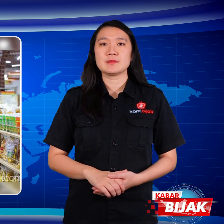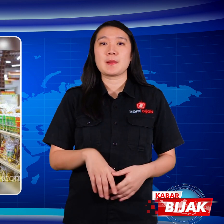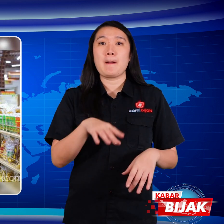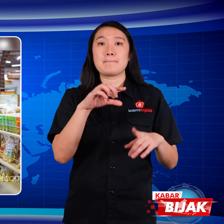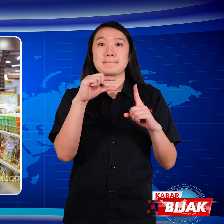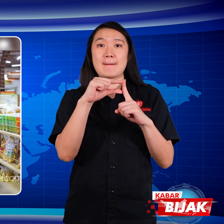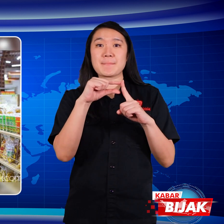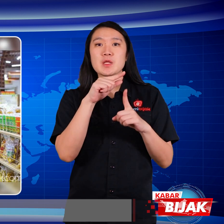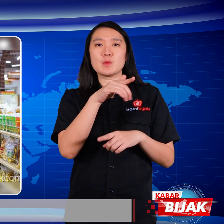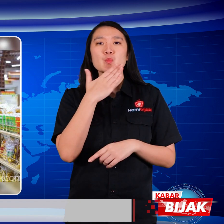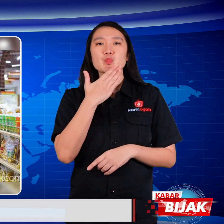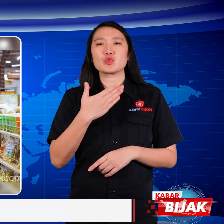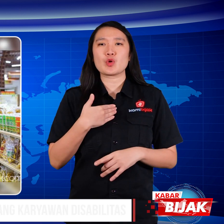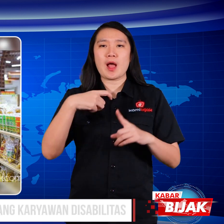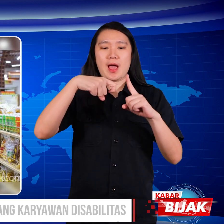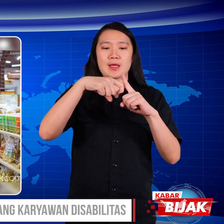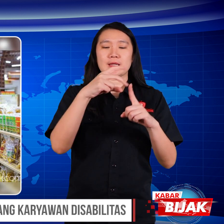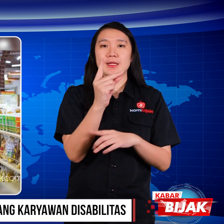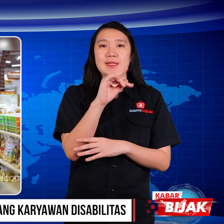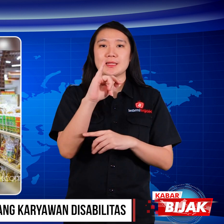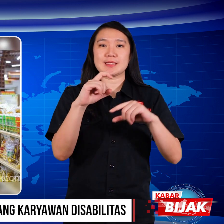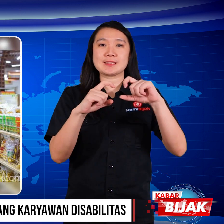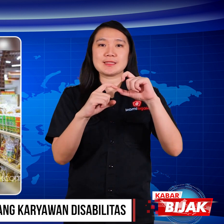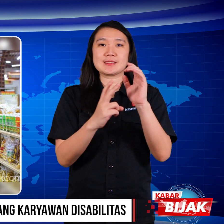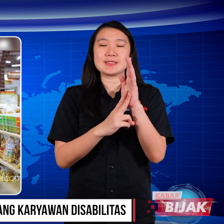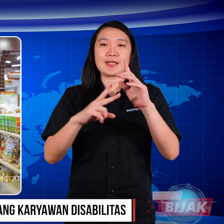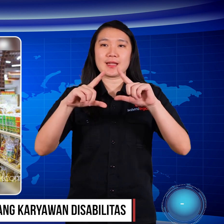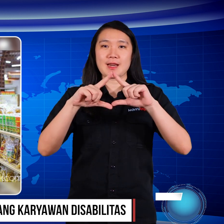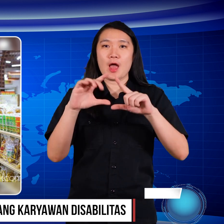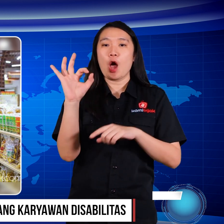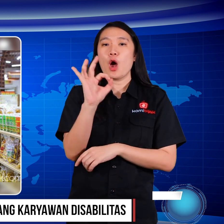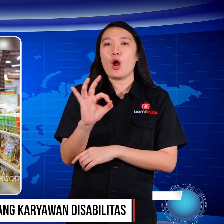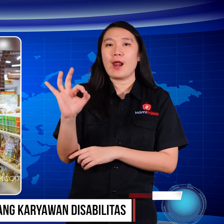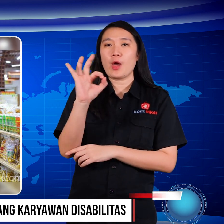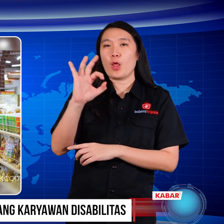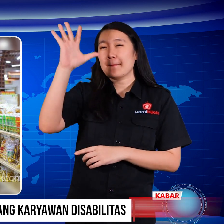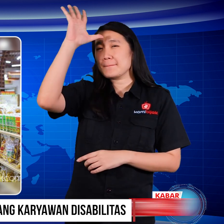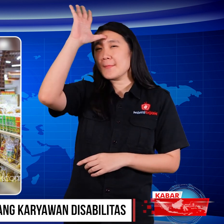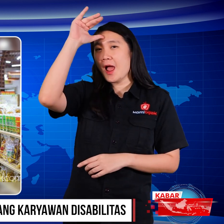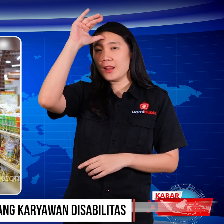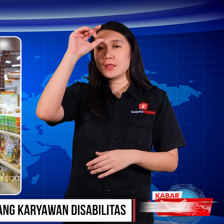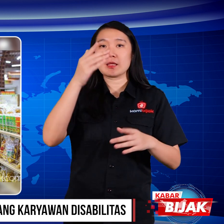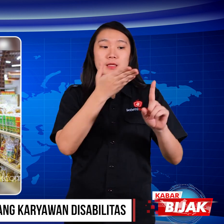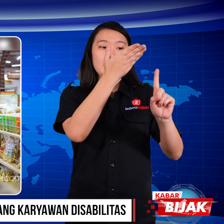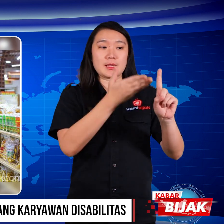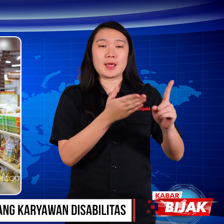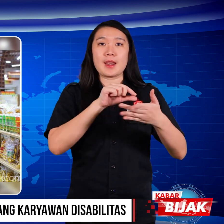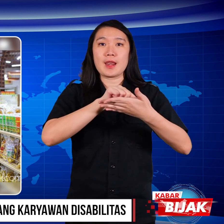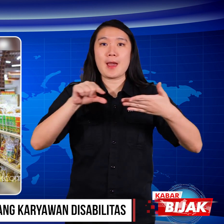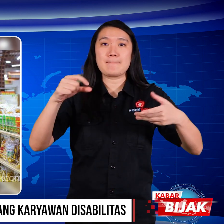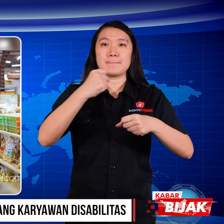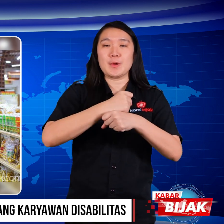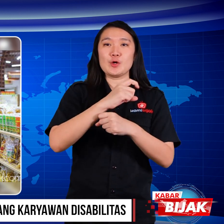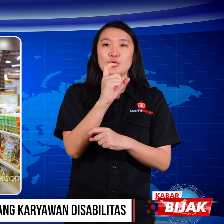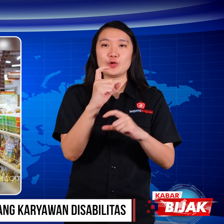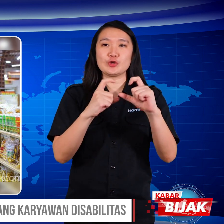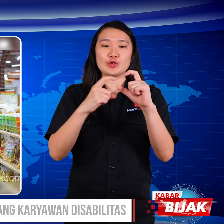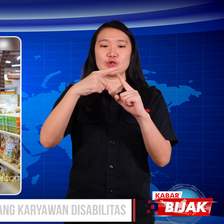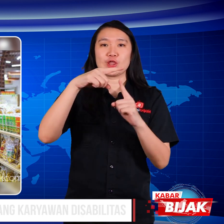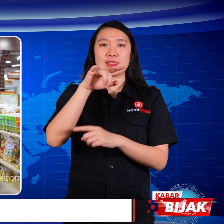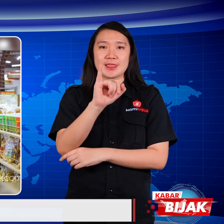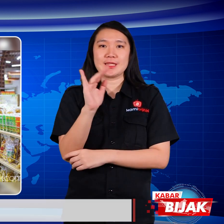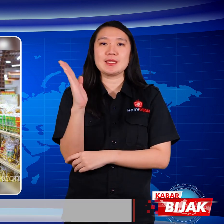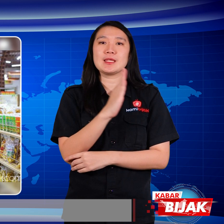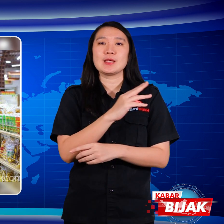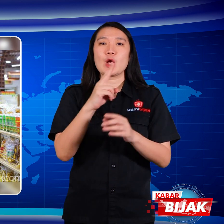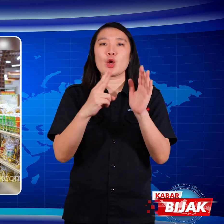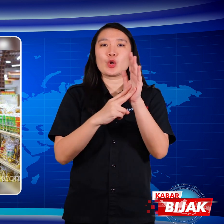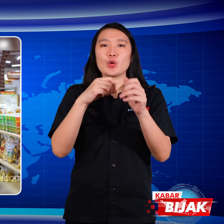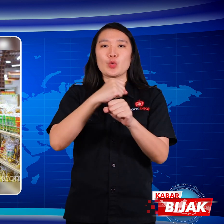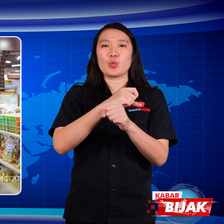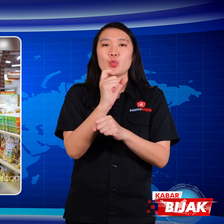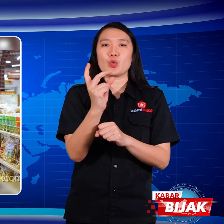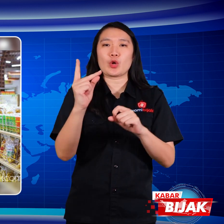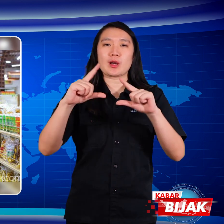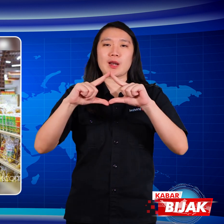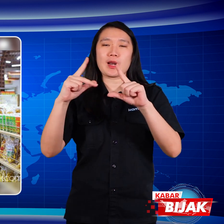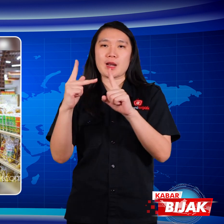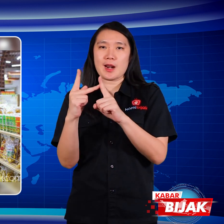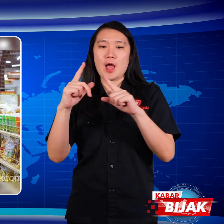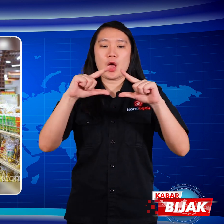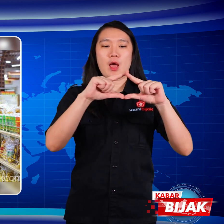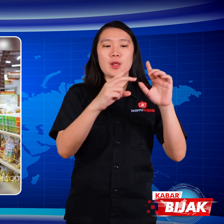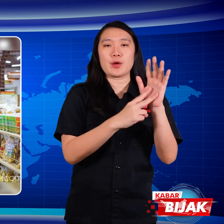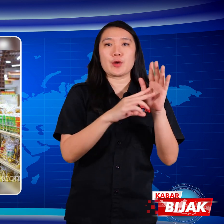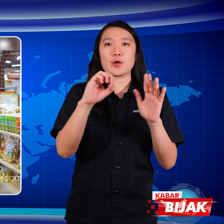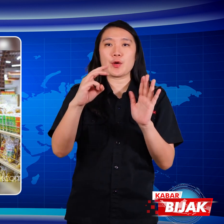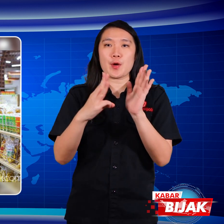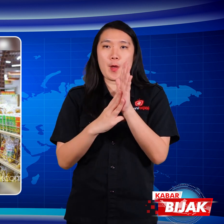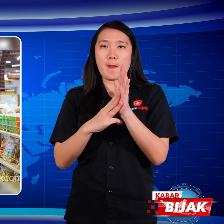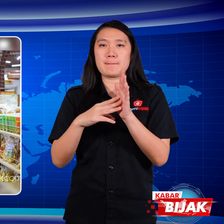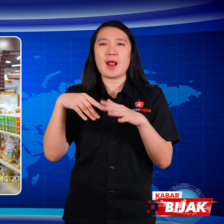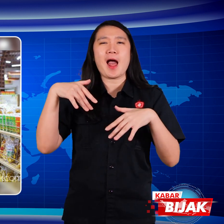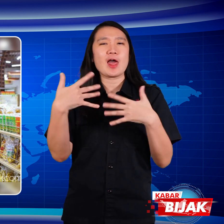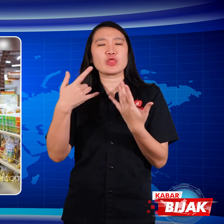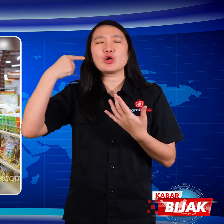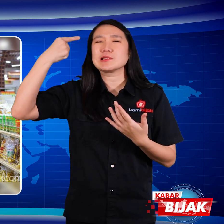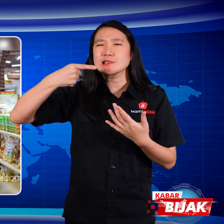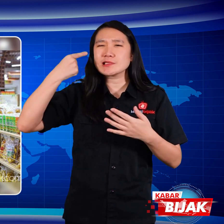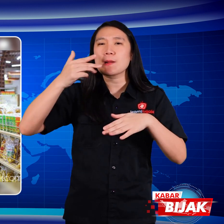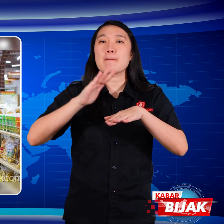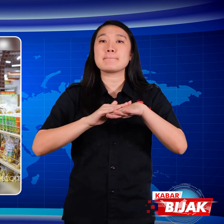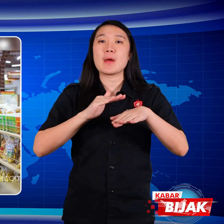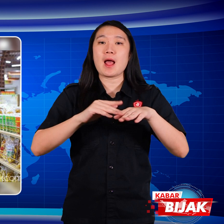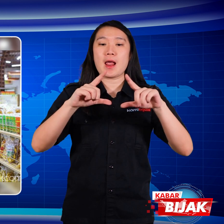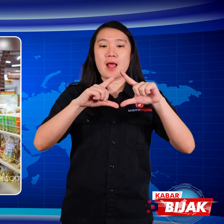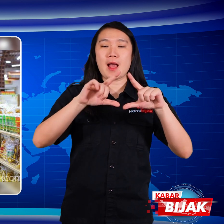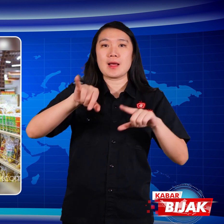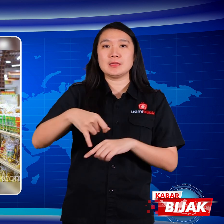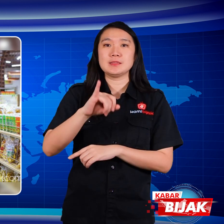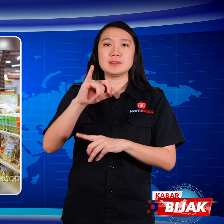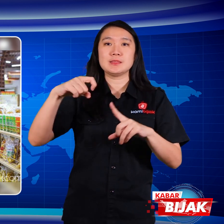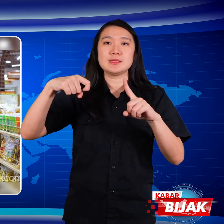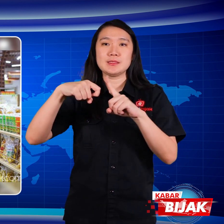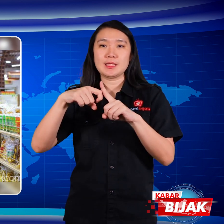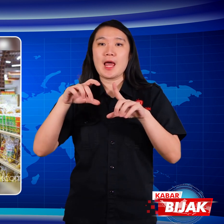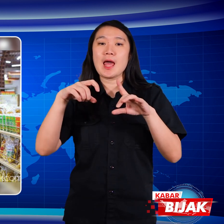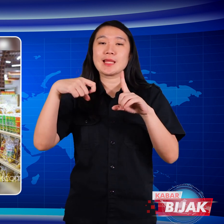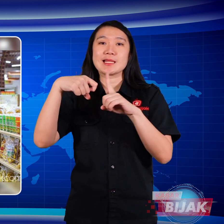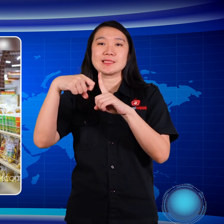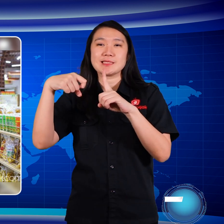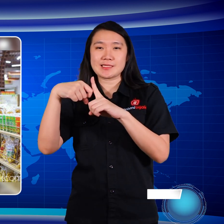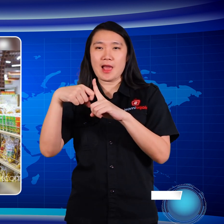Pemilik Krisna Oleh Oleh Bali, Gusti Ngurah Anom, atau sering dipanggil Ajik Krisna,